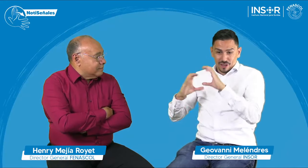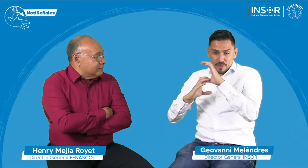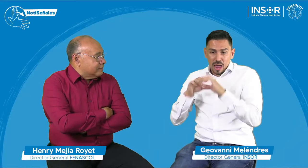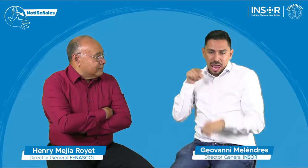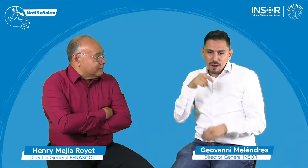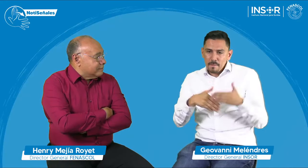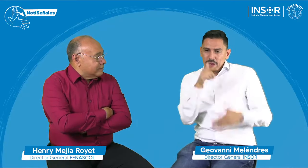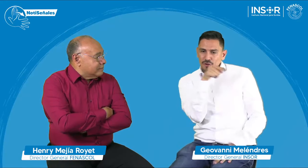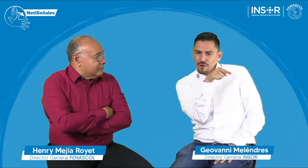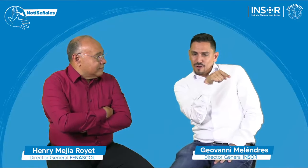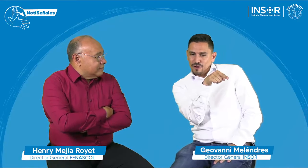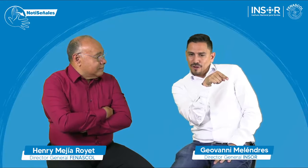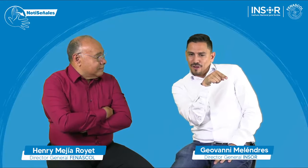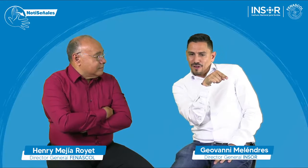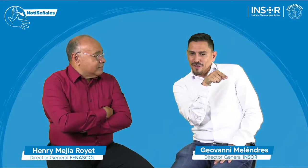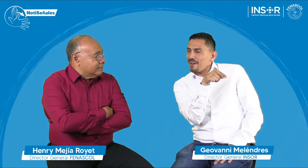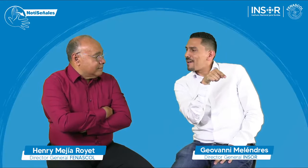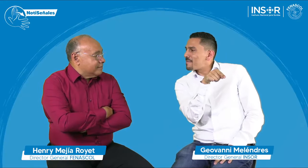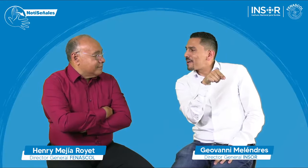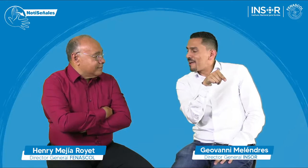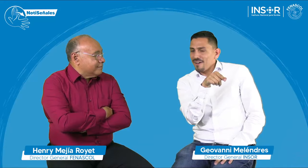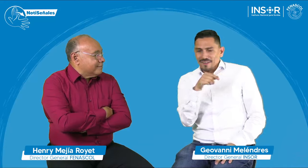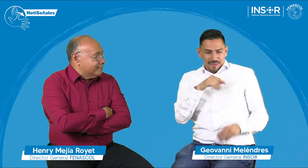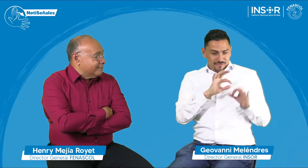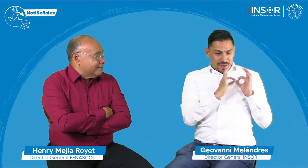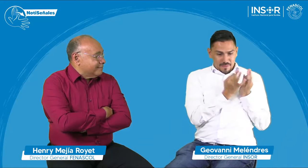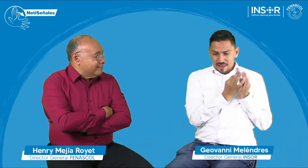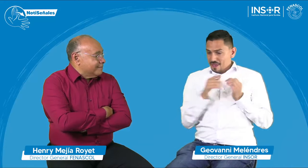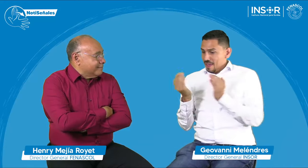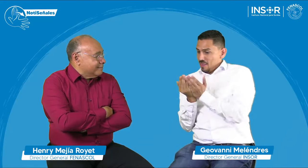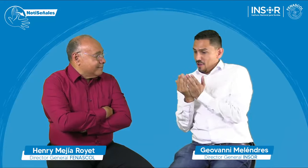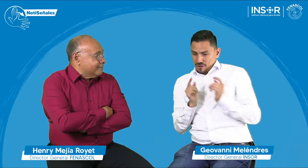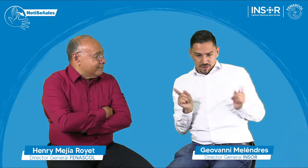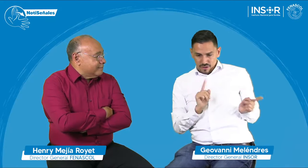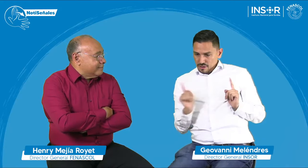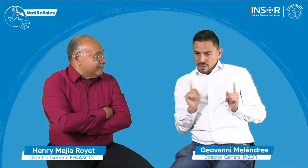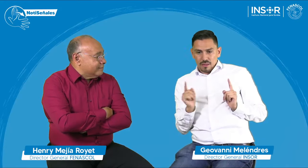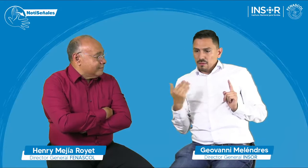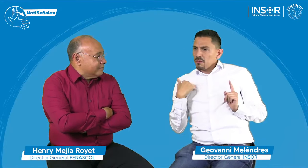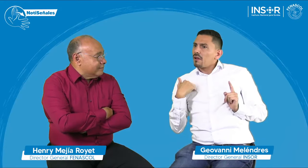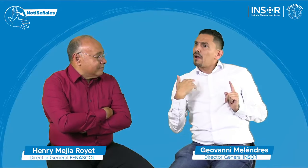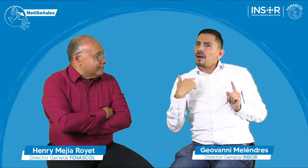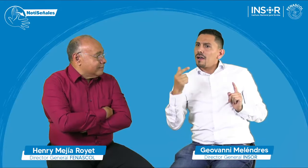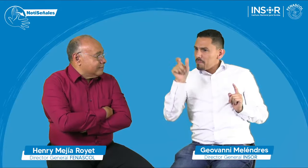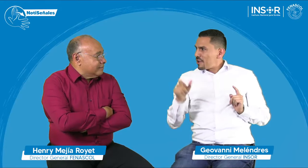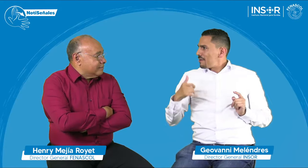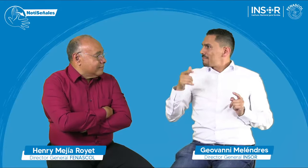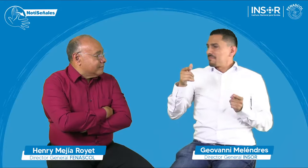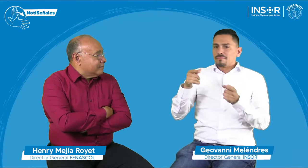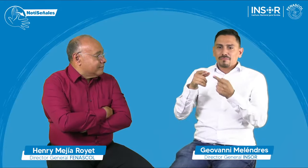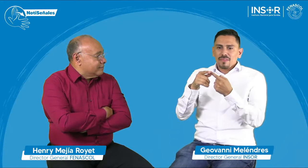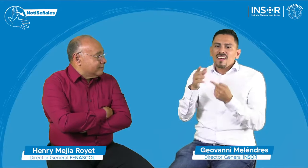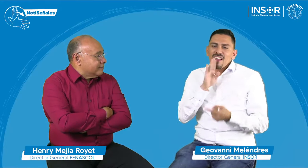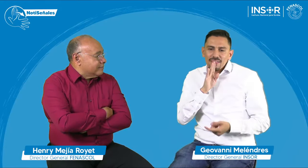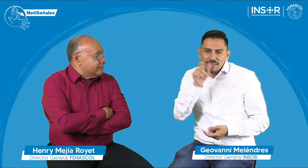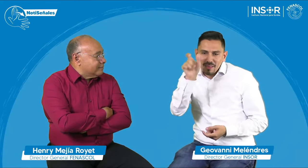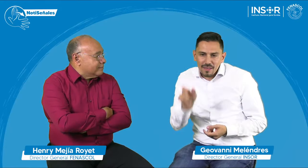las organizaciones, Sordebog, precisamente anteriormente lo que mencionaba Henry, allí fue donde se empezó ese proceso de